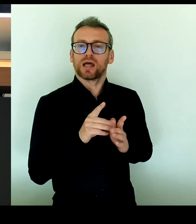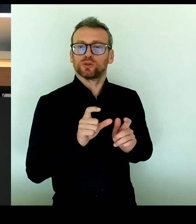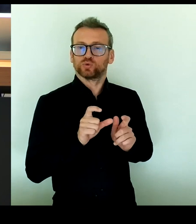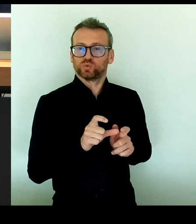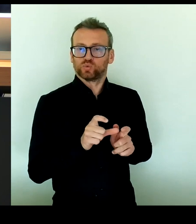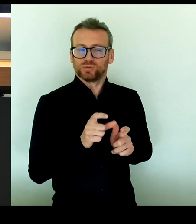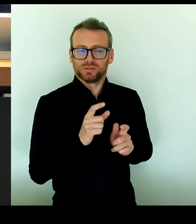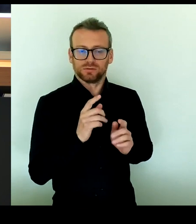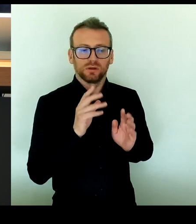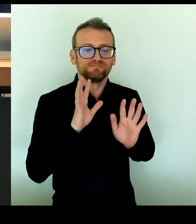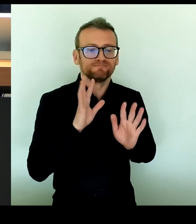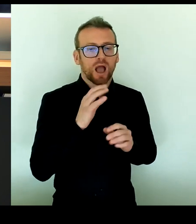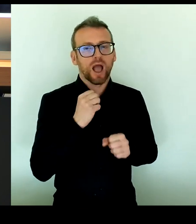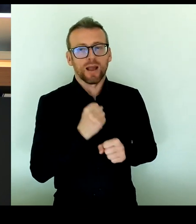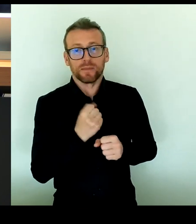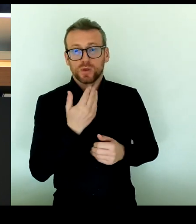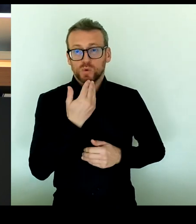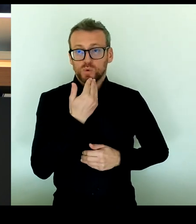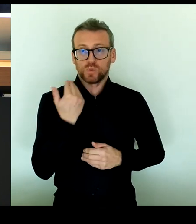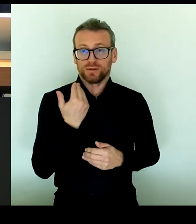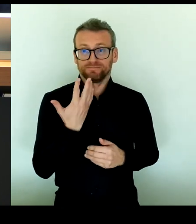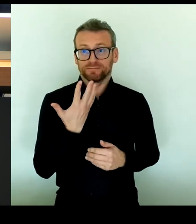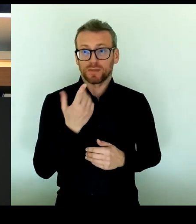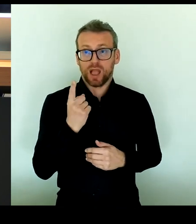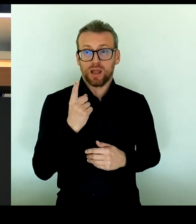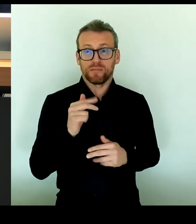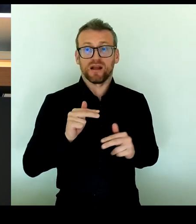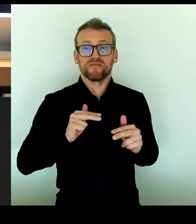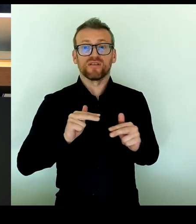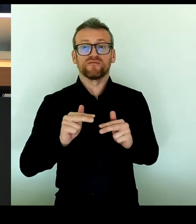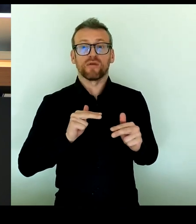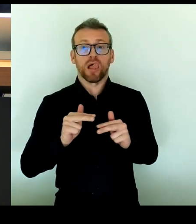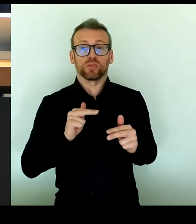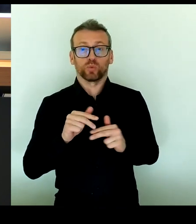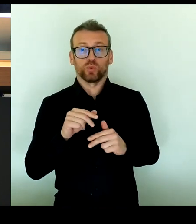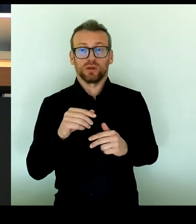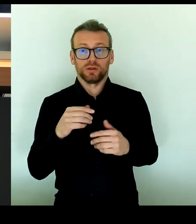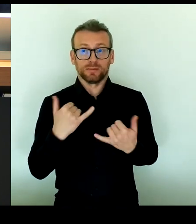jetzt bei 15 angekommen, auch wenn das immer noch zu viel sind, sehe doch aber für mich